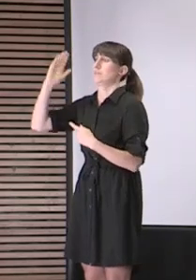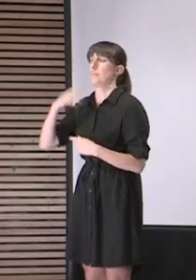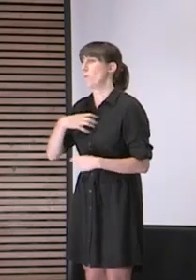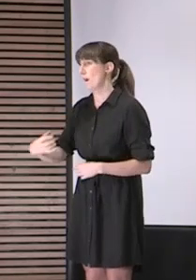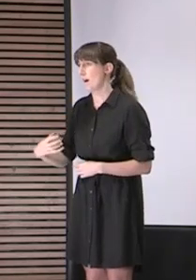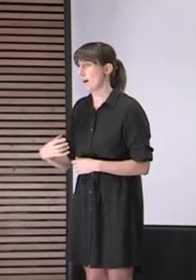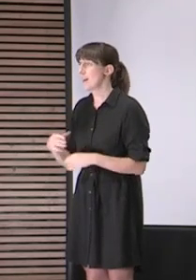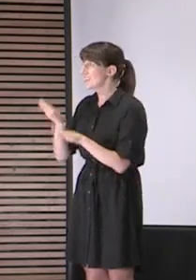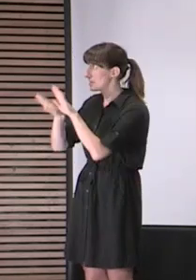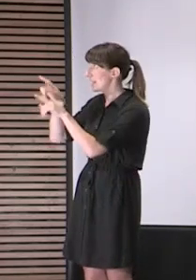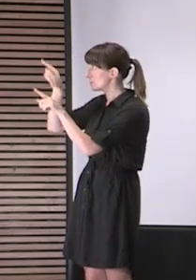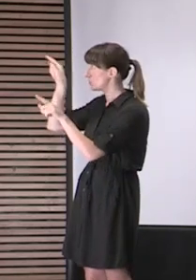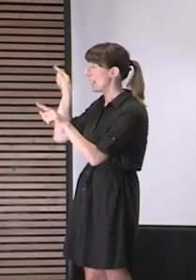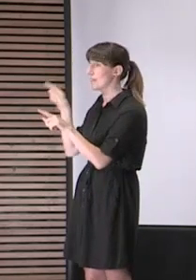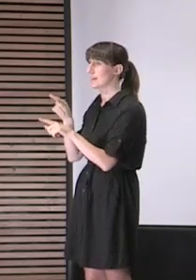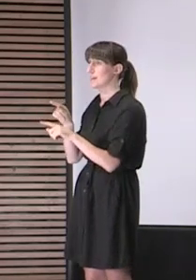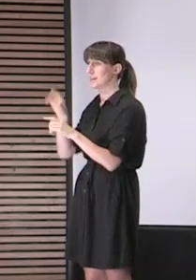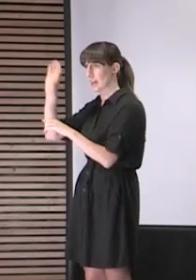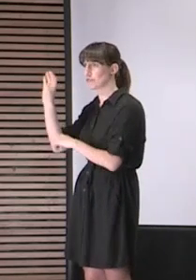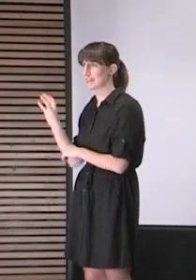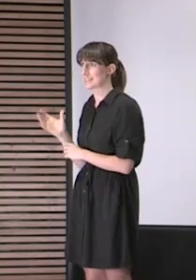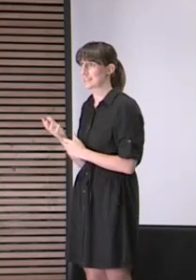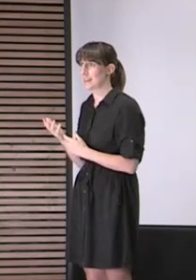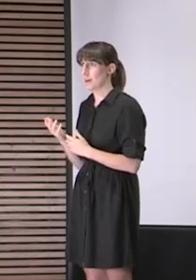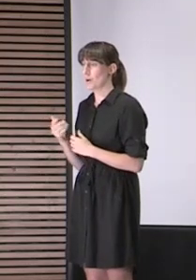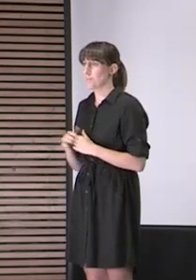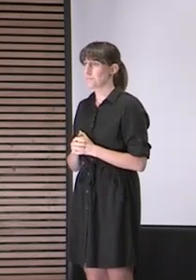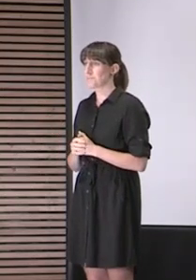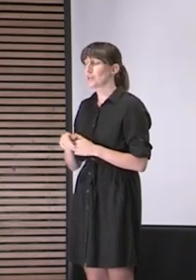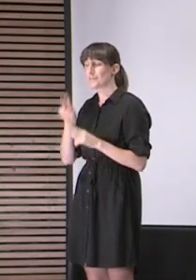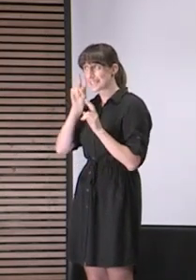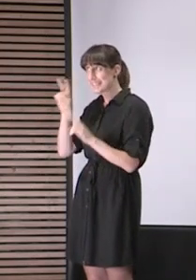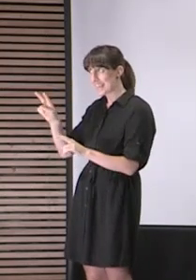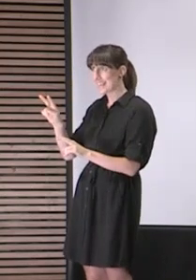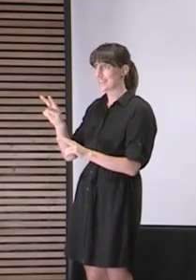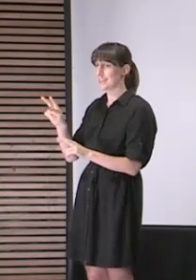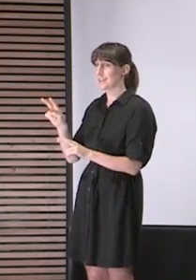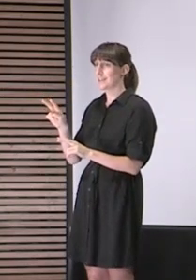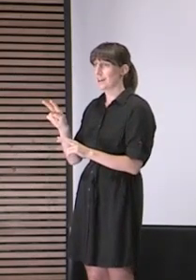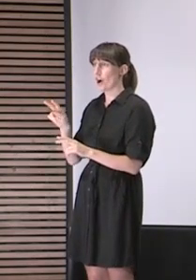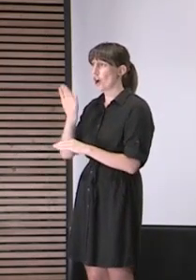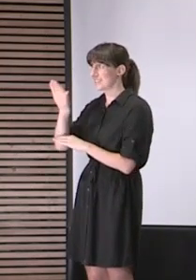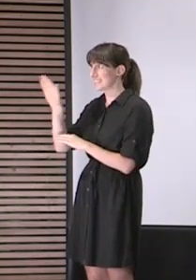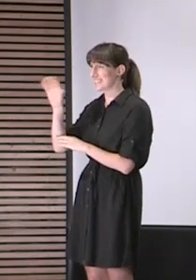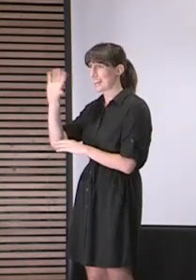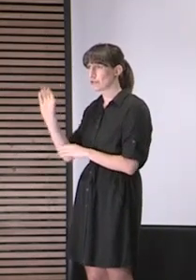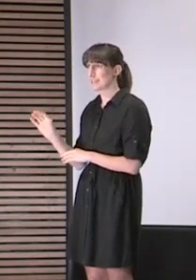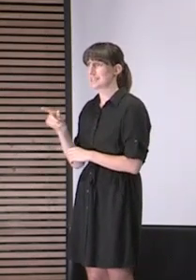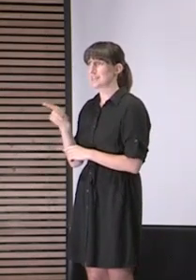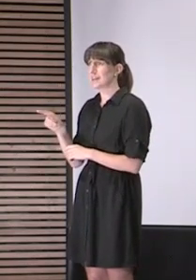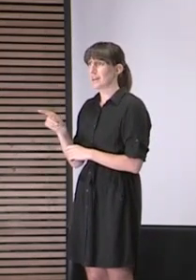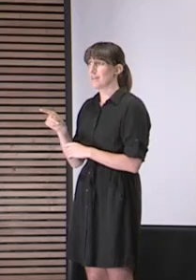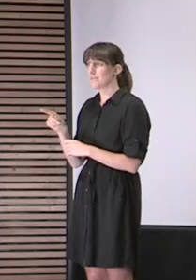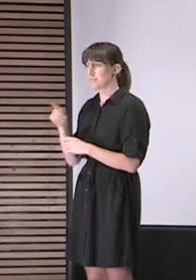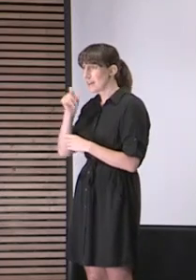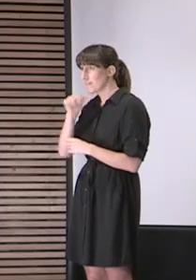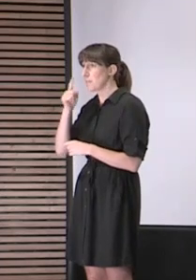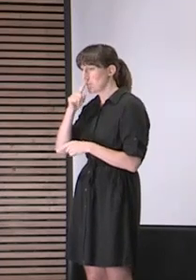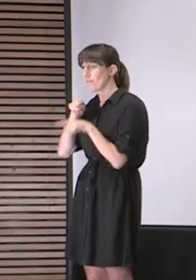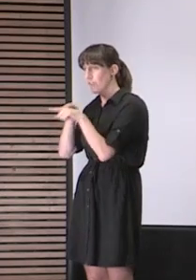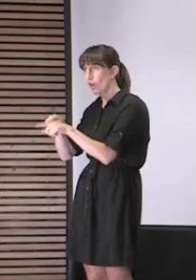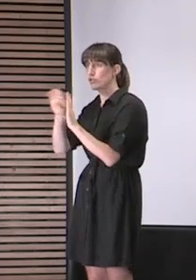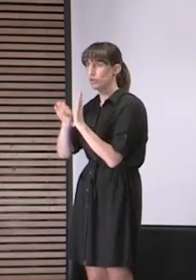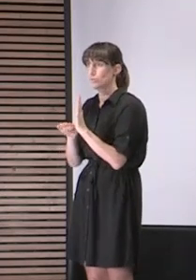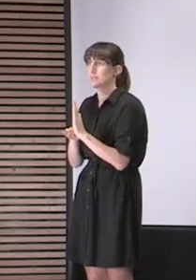ajustado posible. Verás que, en